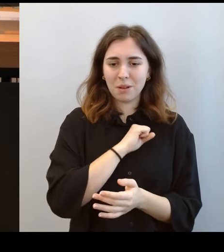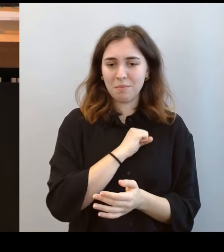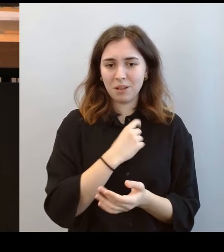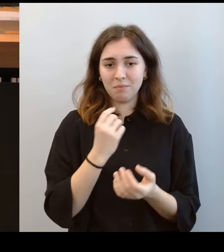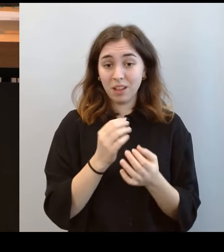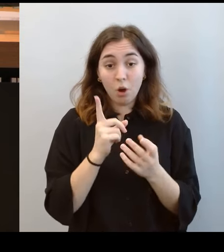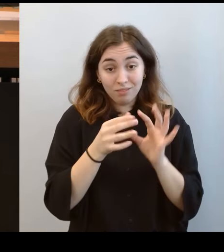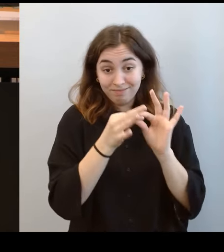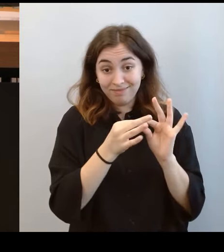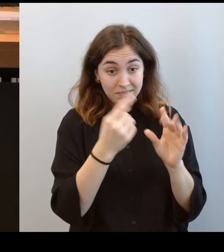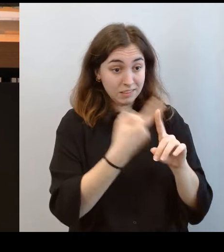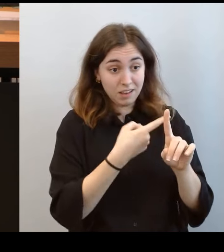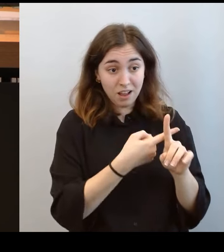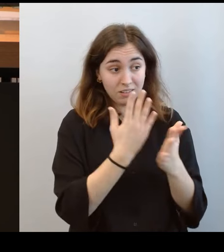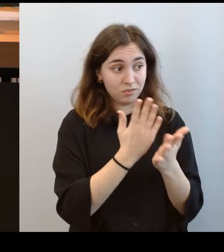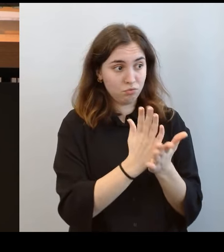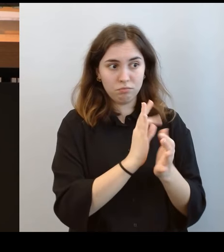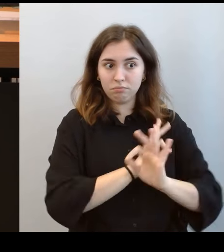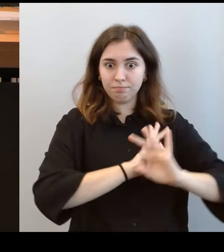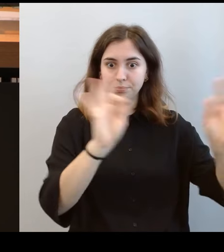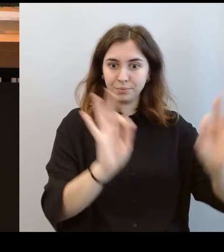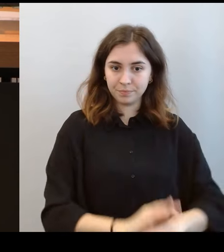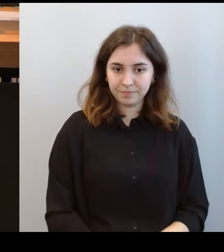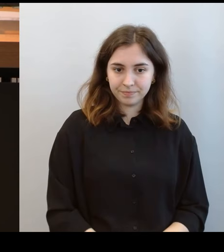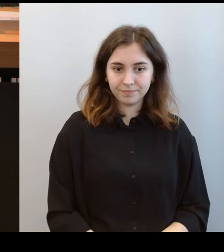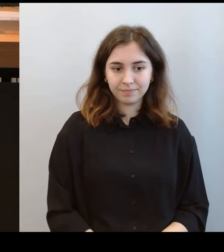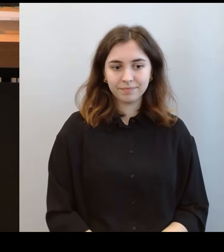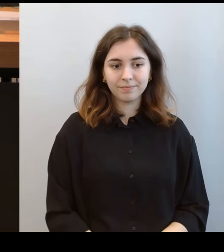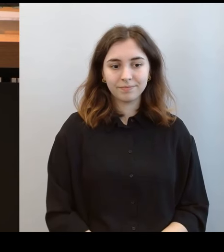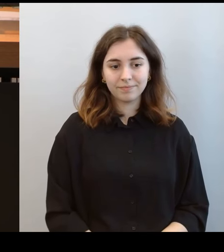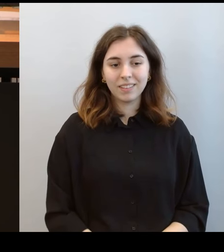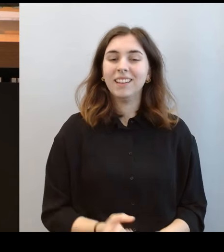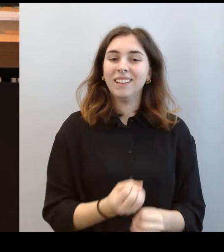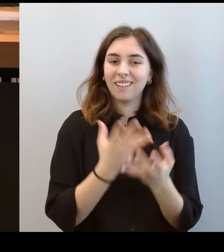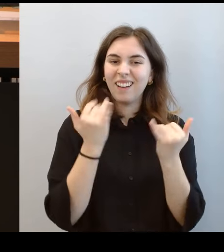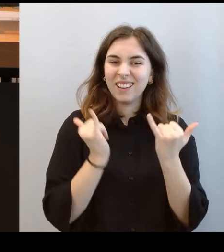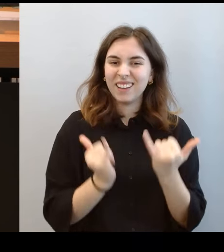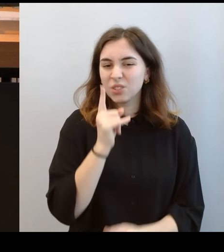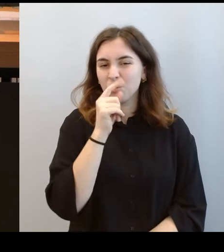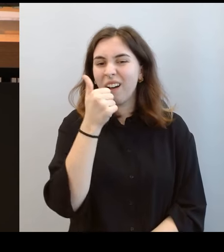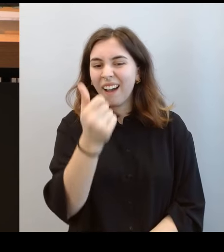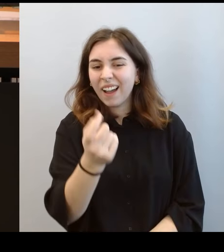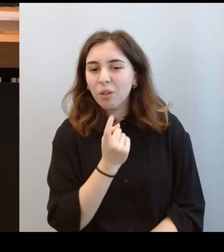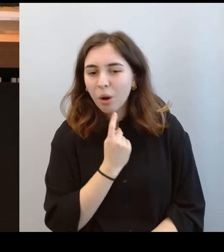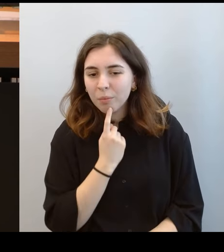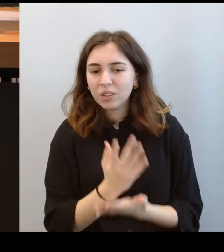Daran mangelt es manchmal, wenn ein konkretes Objekt diskutiert wird, ziemlich egal, wo es in Berlin liegt. Das sollte sich ändern, wenn sich die